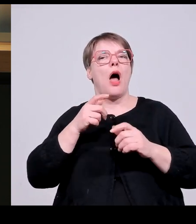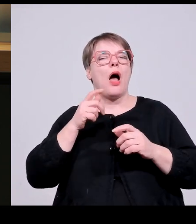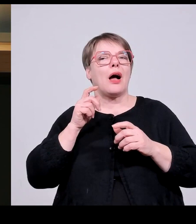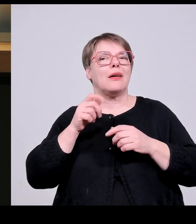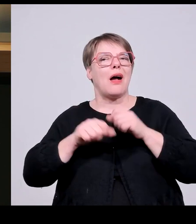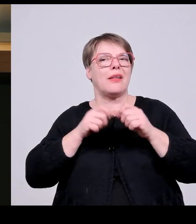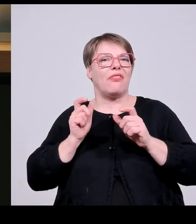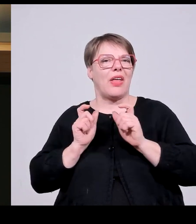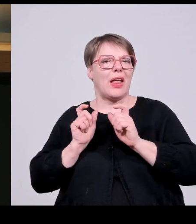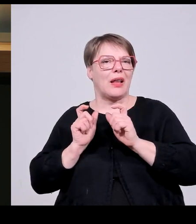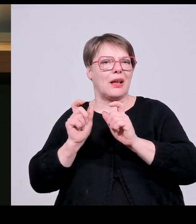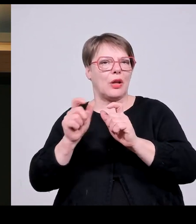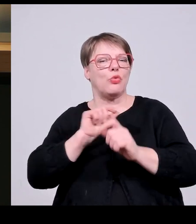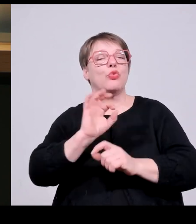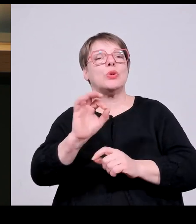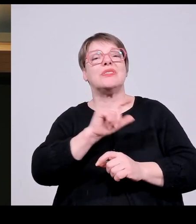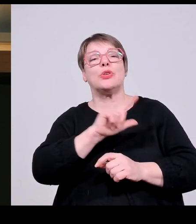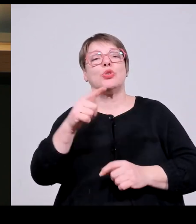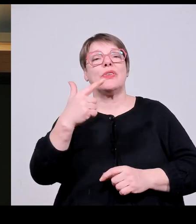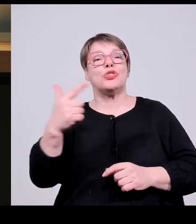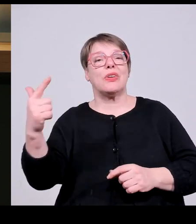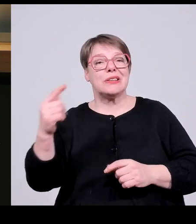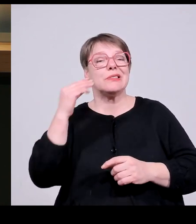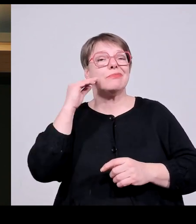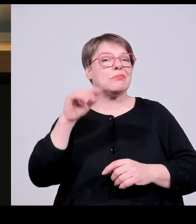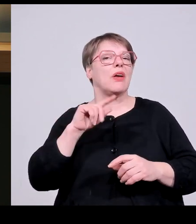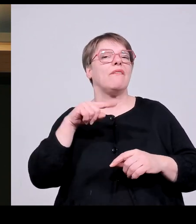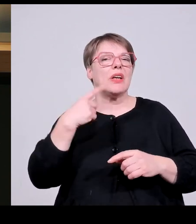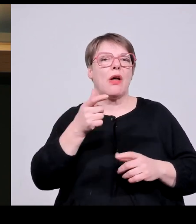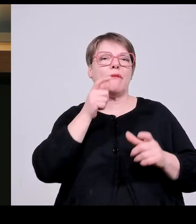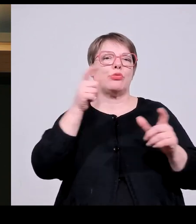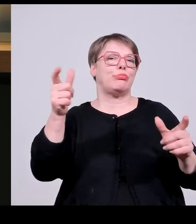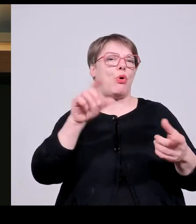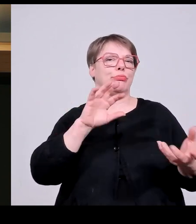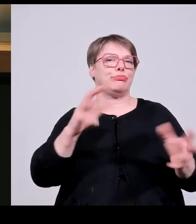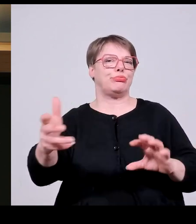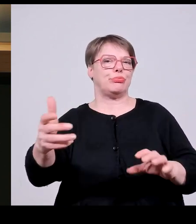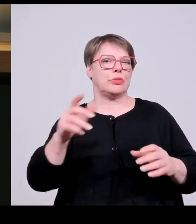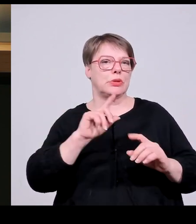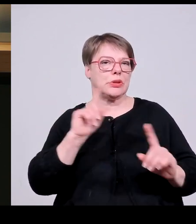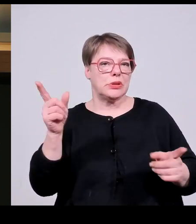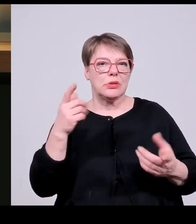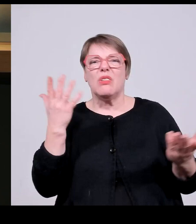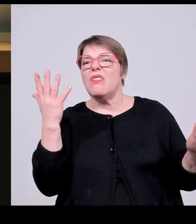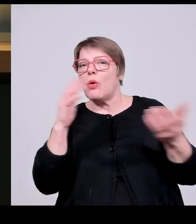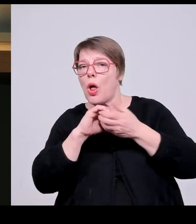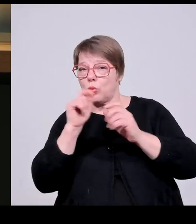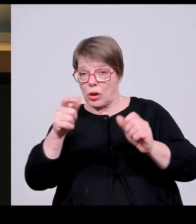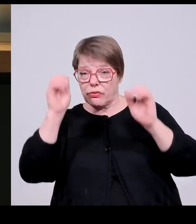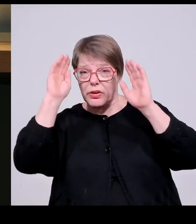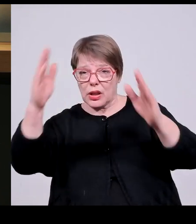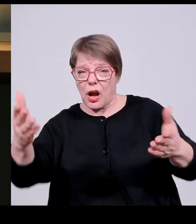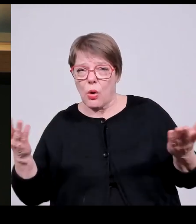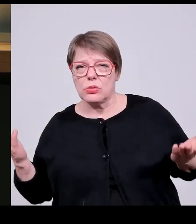Die FDP hat im Bund mit dem Planungsbeschleunigungsgesetz den Weg aufgezeigt, wie man große Infrastrukturprojekte